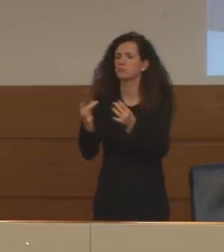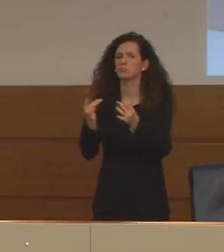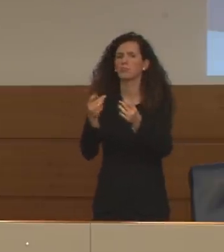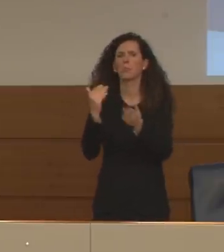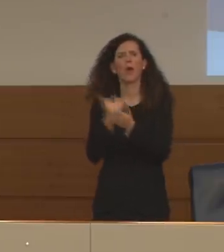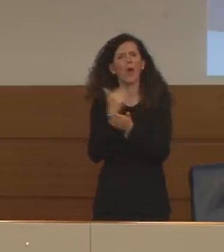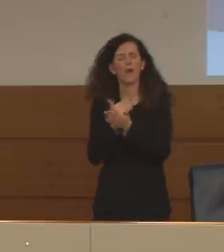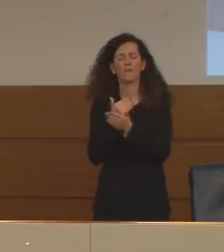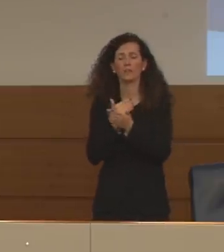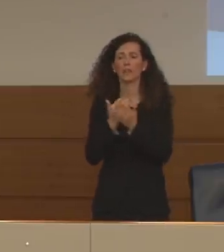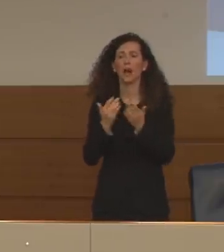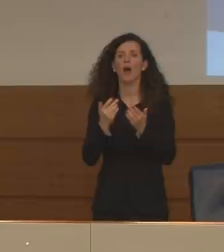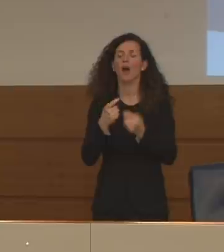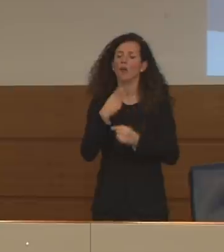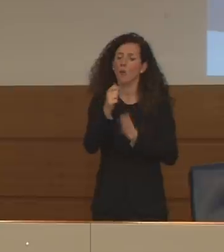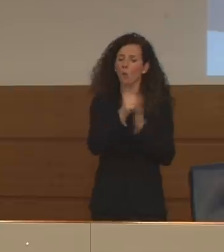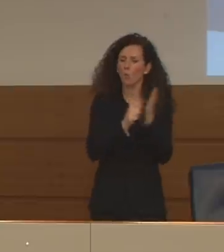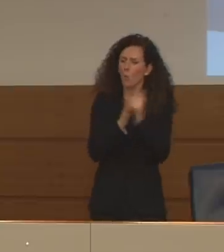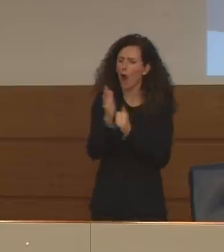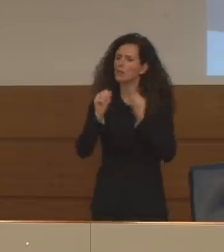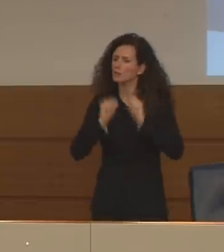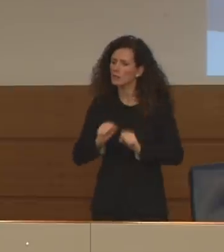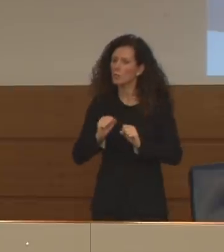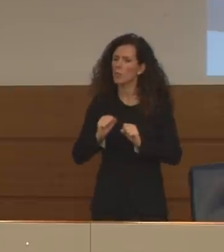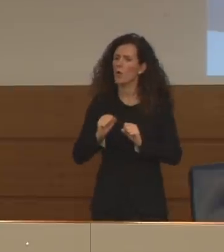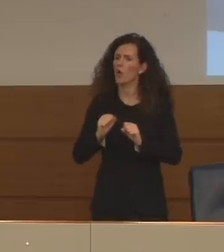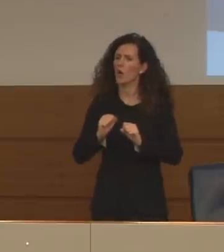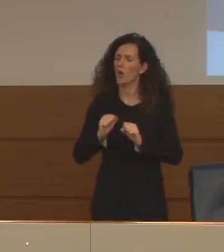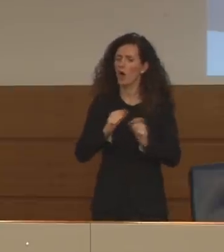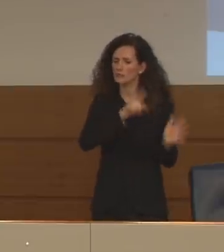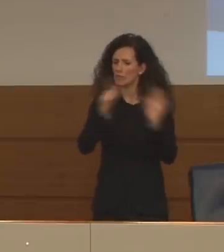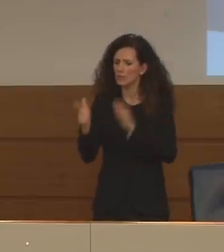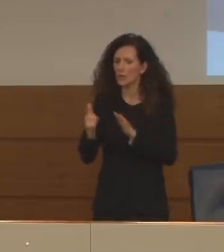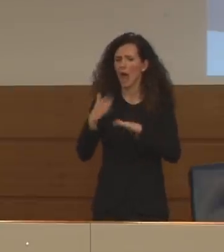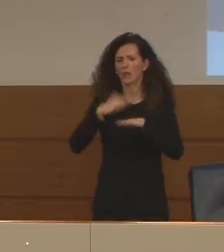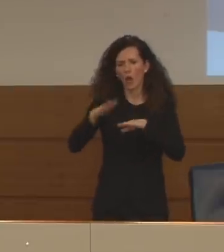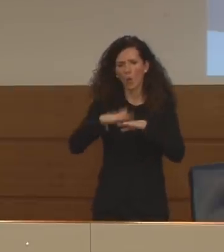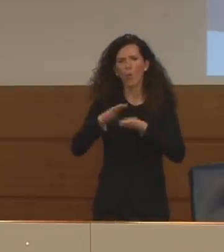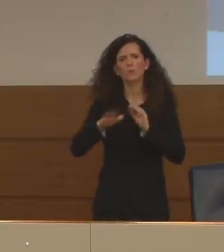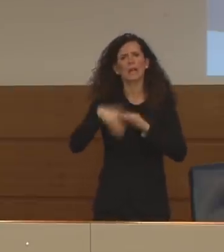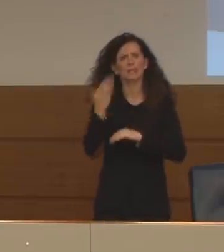essere usati più volte nell'arco della settimana e quindi si fa un